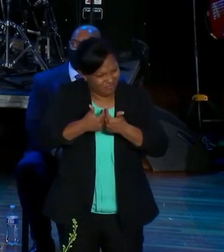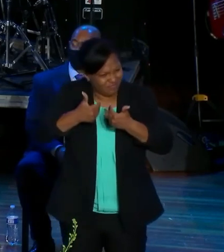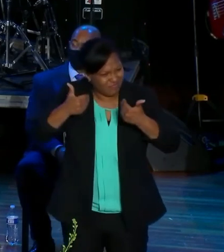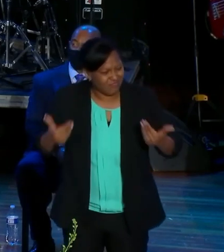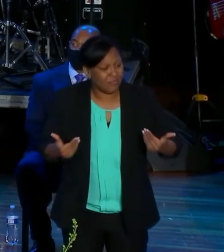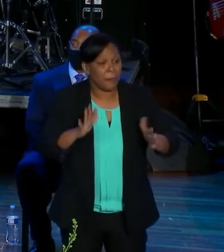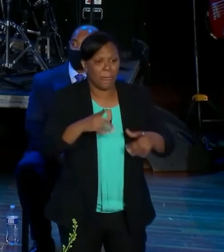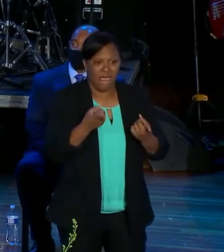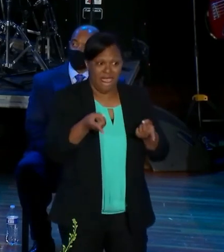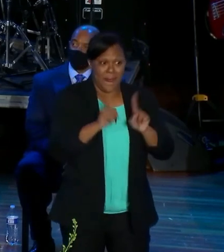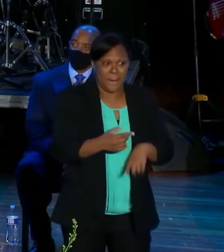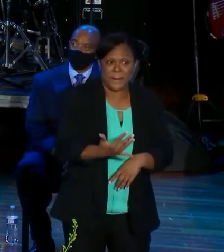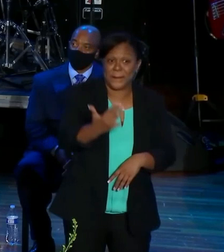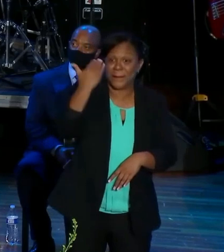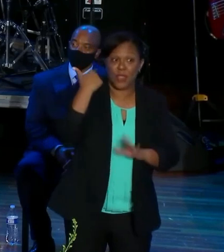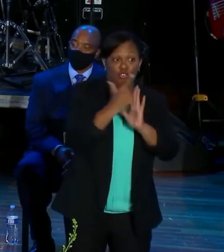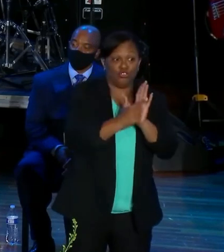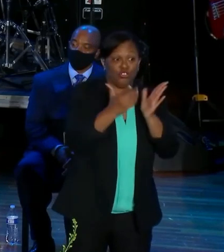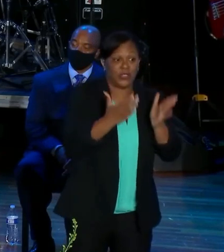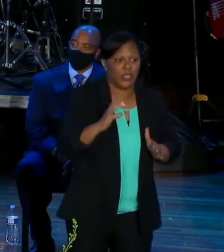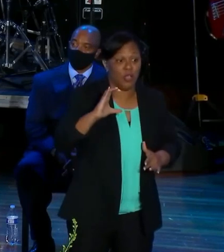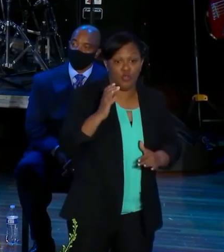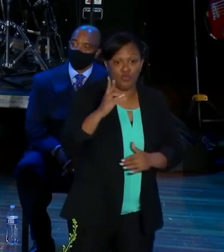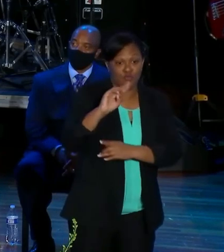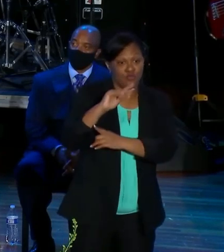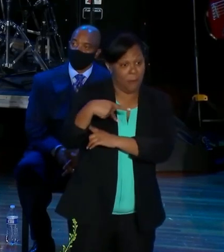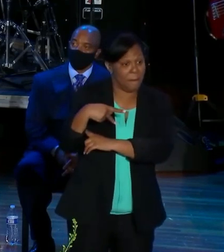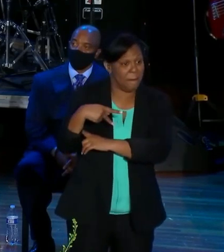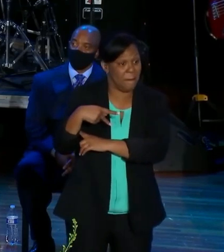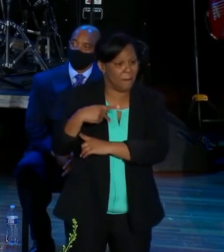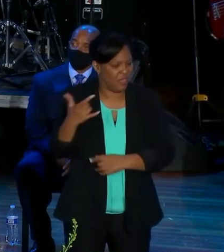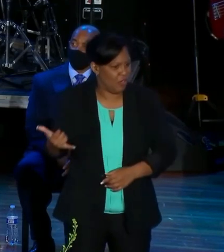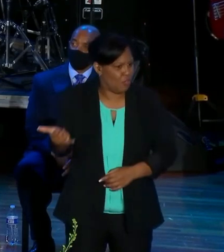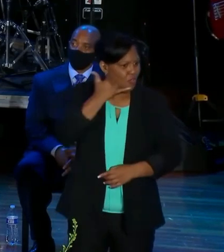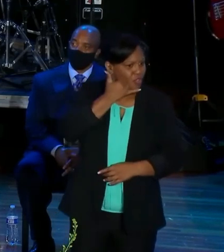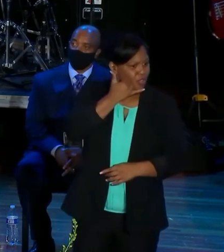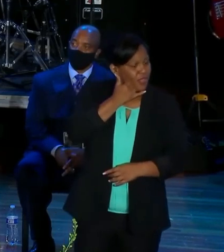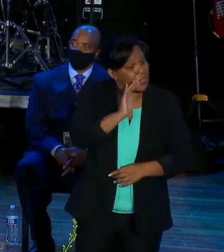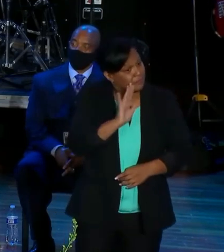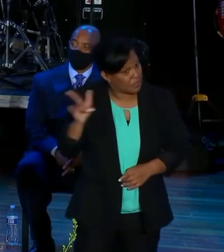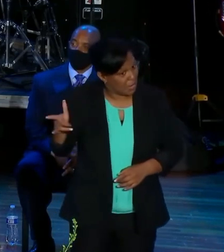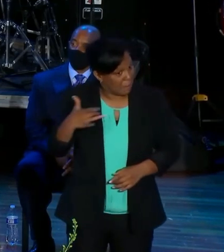och vanligtvis när han ringer mig, så är det inte för att höra hur jag mår -